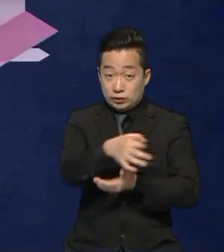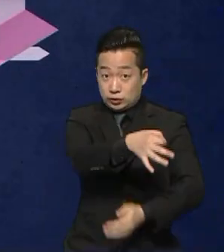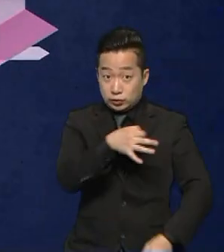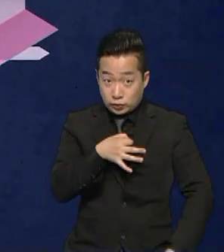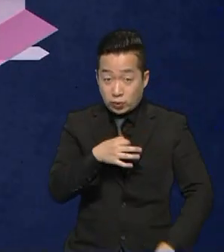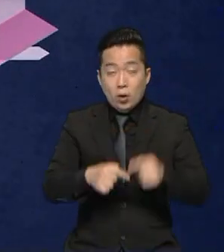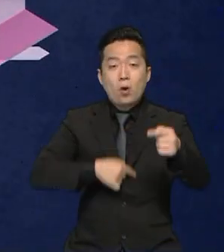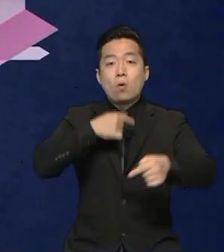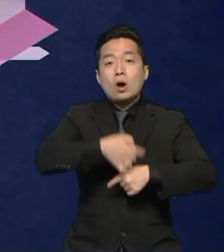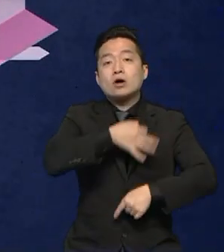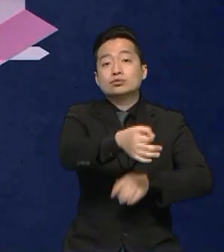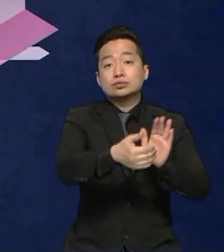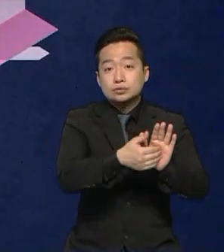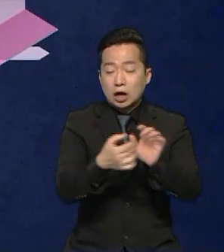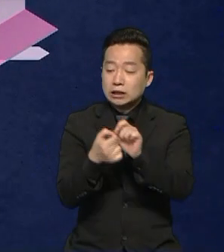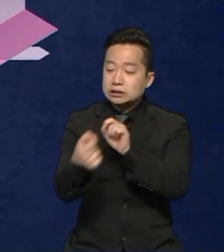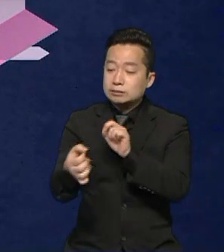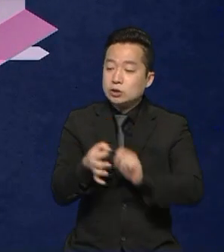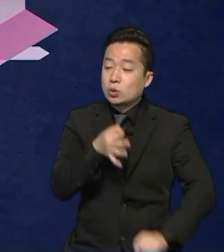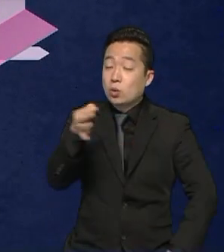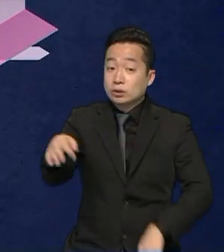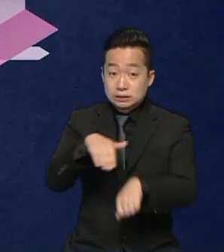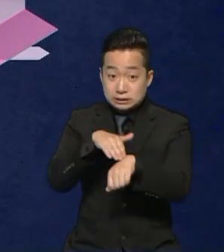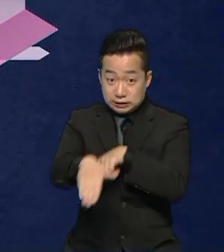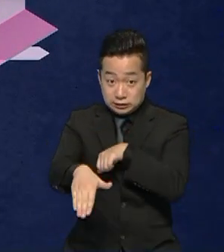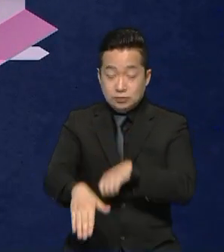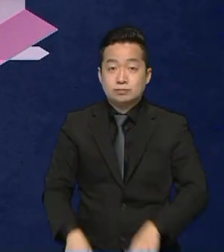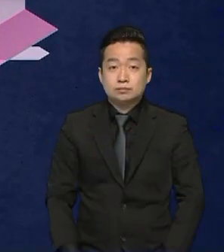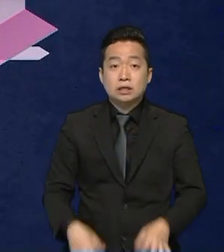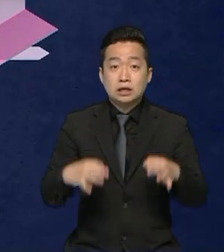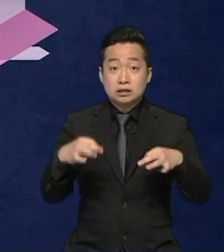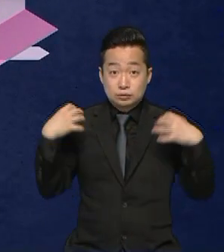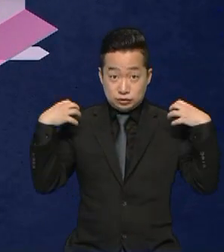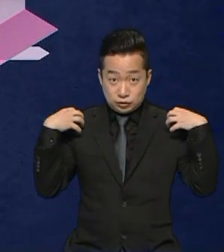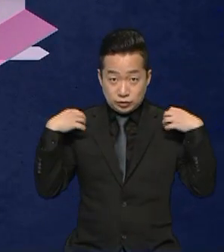가맹점에 돈을 주는 방식을 금융당국이 사실상 매매로 보고 가상화폐 사업자처럼